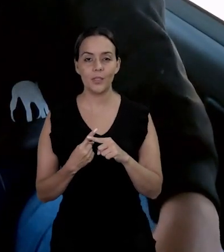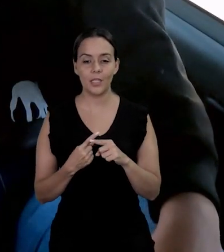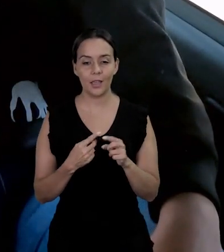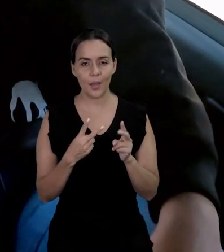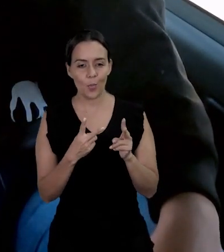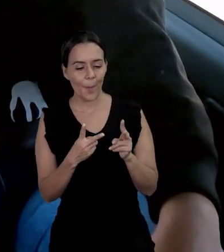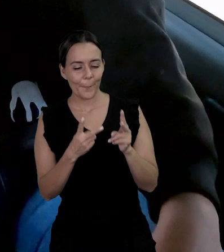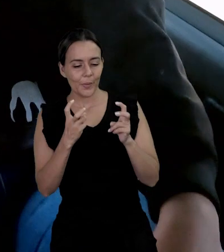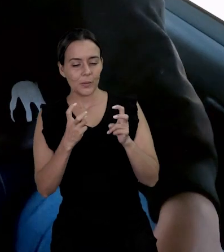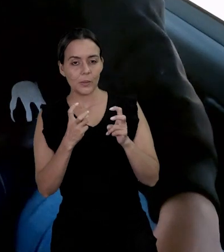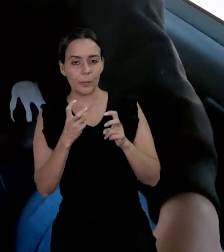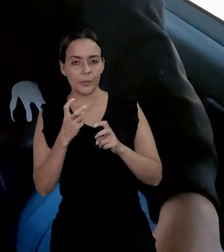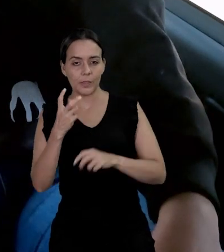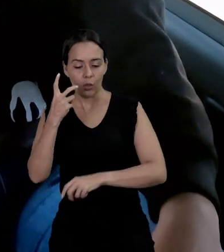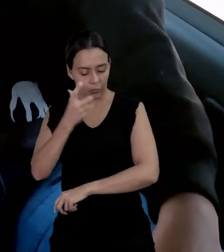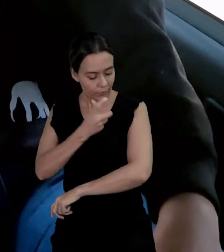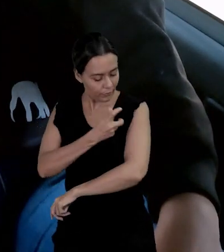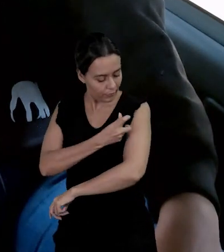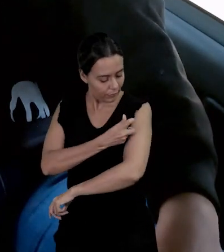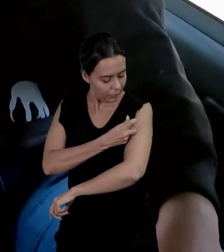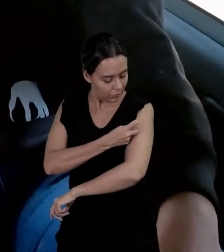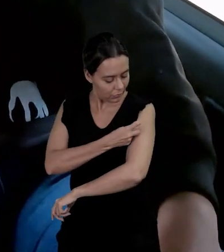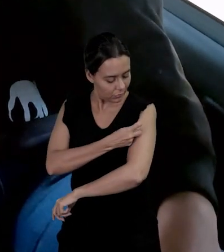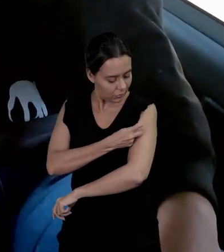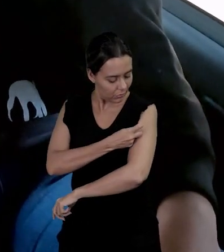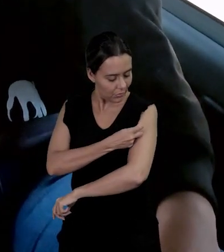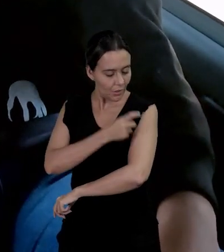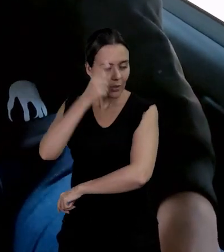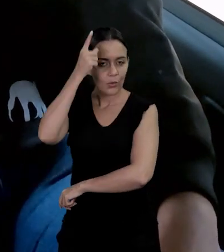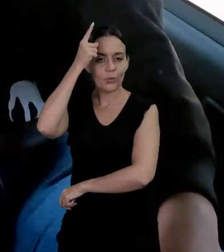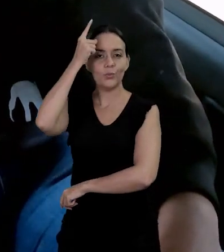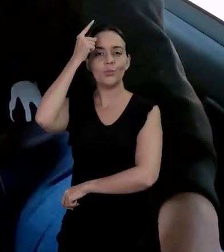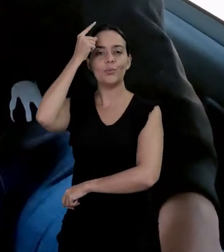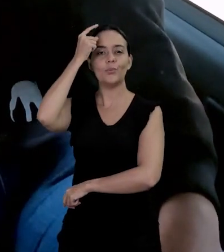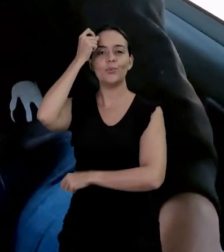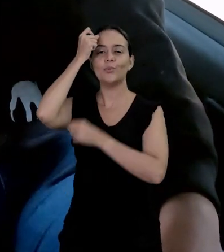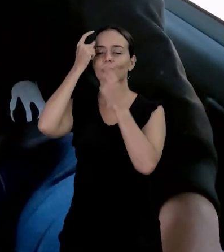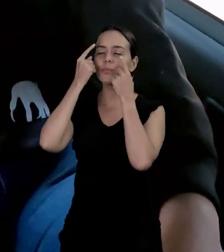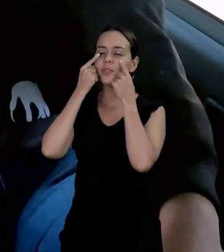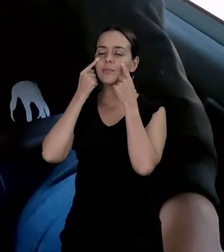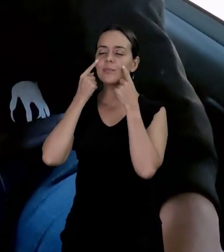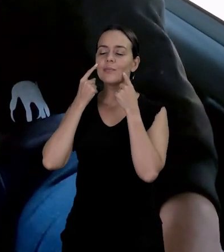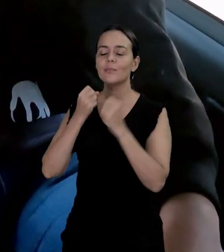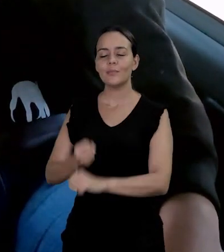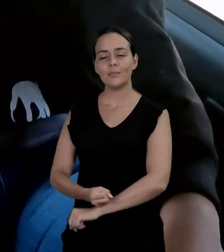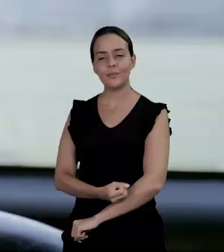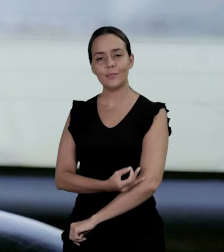um dos momentos, sei lá, concretos, objetivos, historicamente localizados,